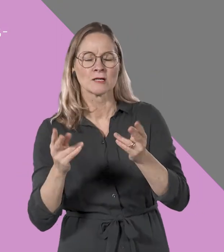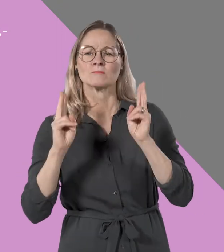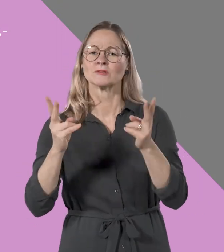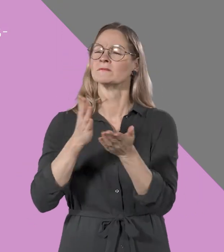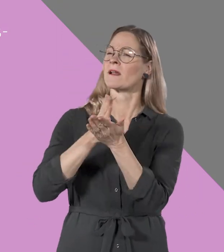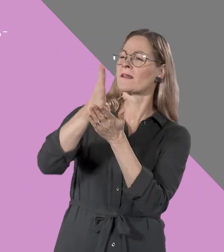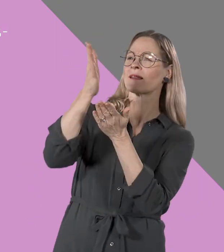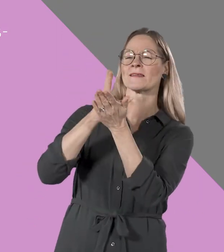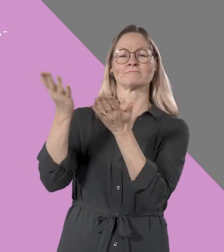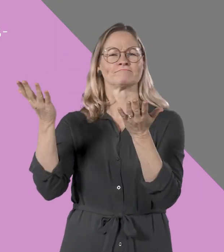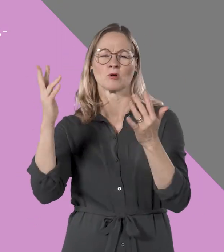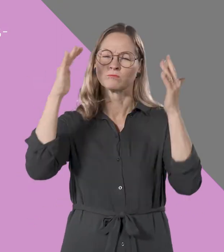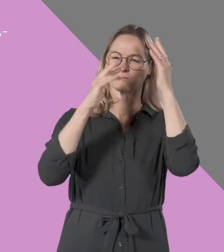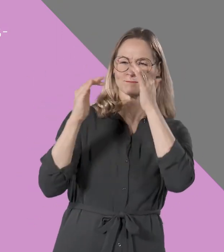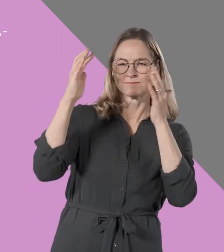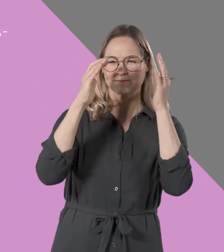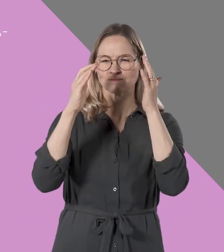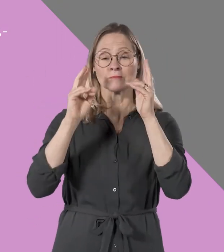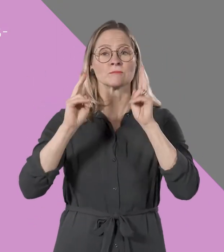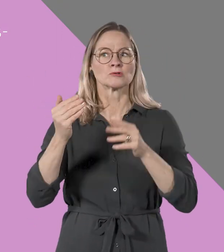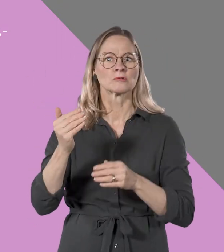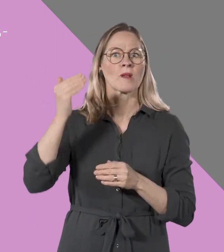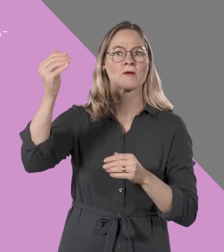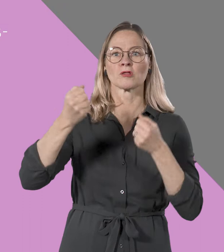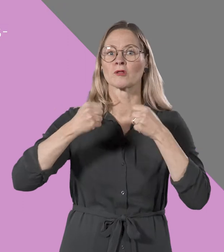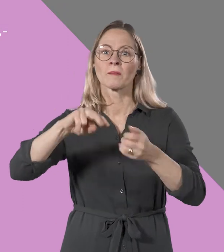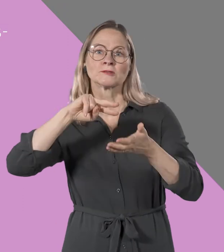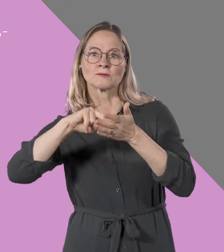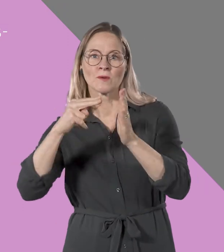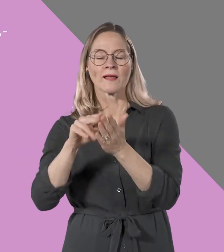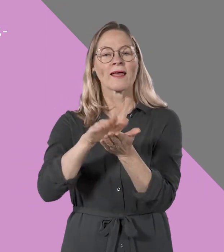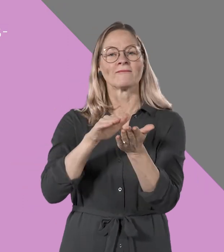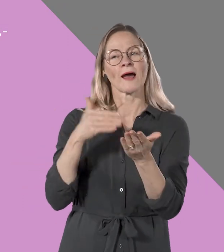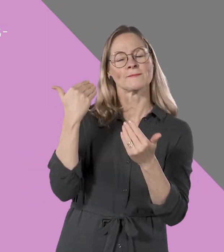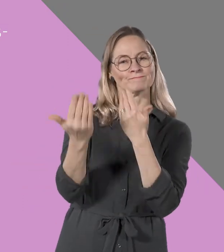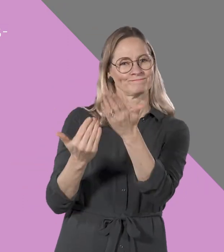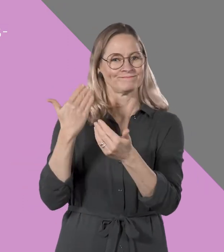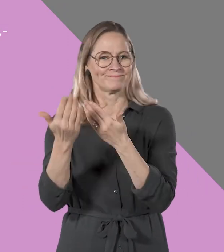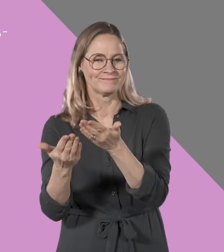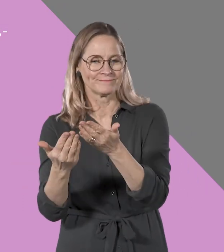sekä pohdittiin linjauksia ja evästyksiä tulevaan toimintasuunnitelmaan.